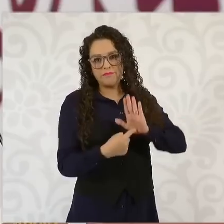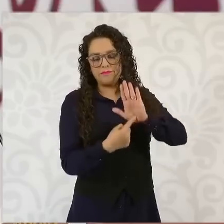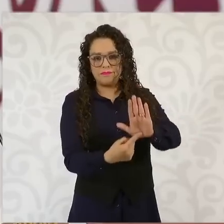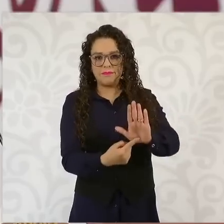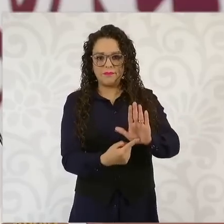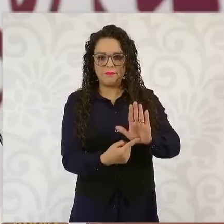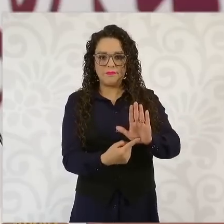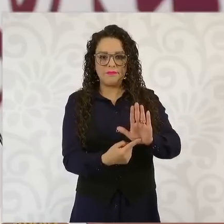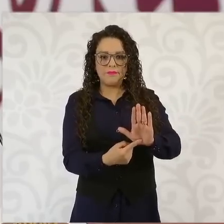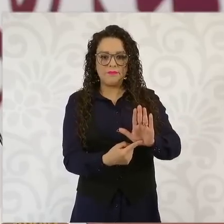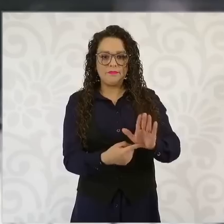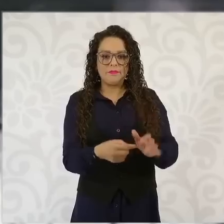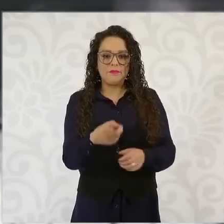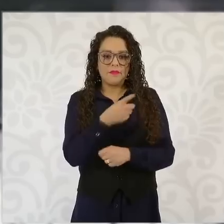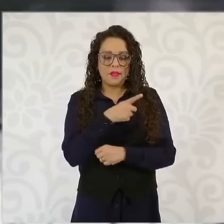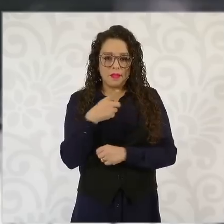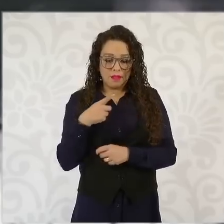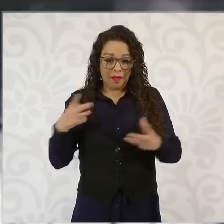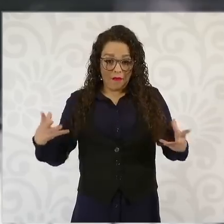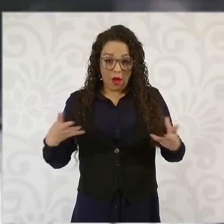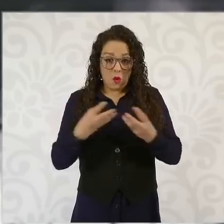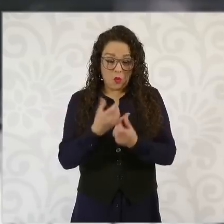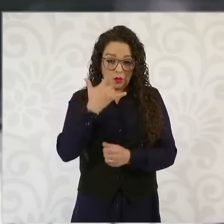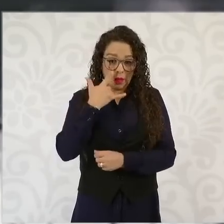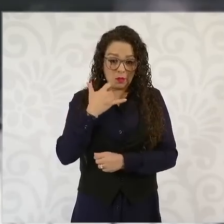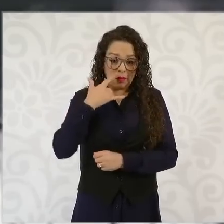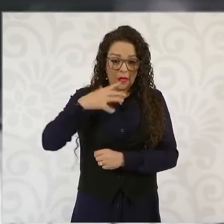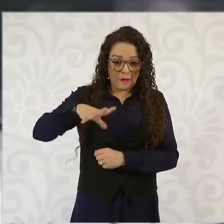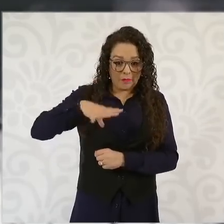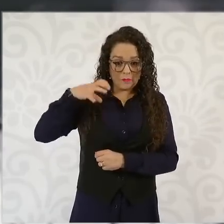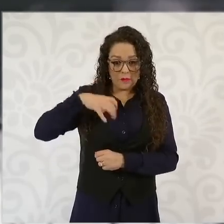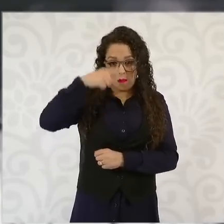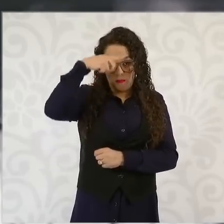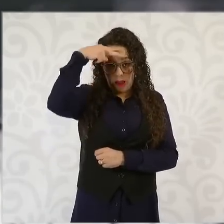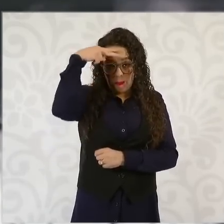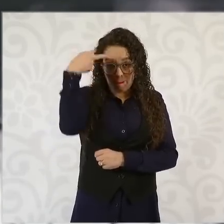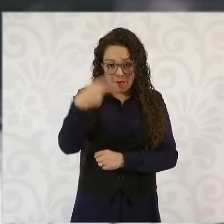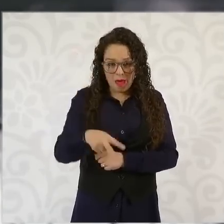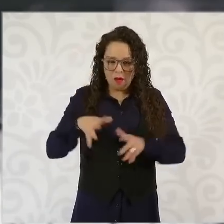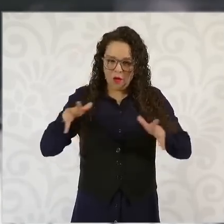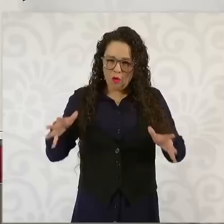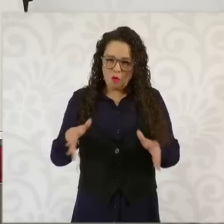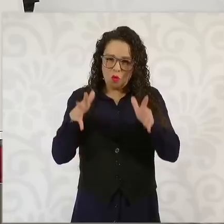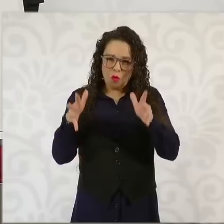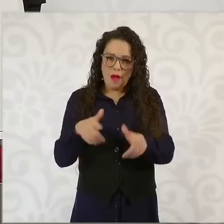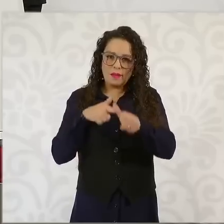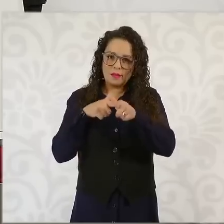sigamos construyendo Juntos por este país Así que muchas gracias Muy buenos días una vez más Muchas